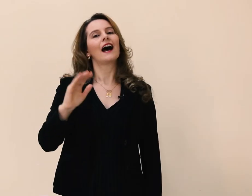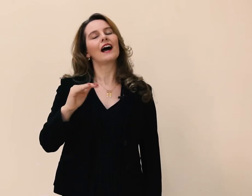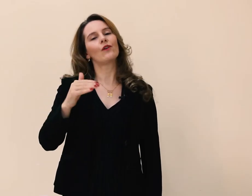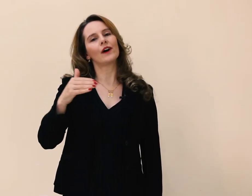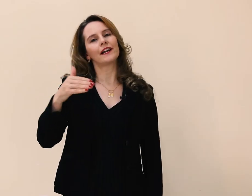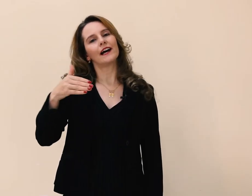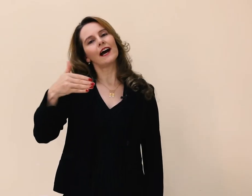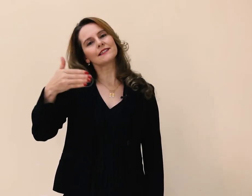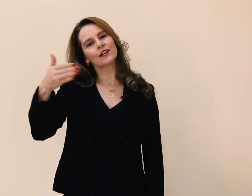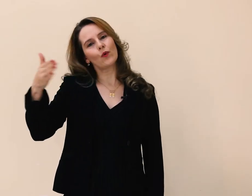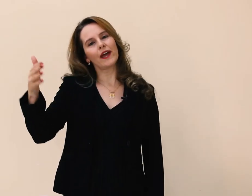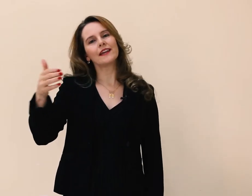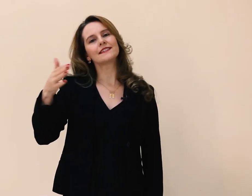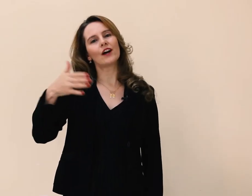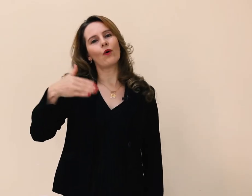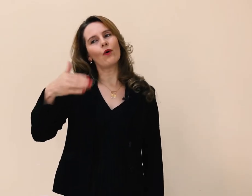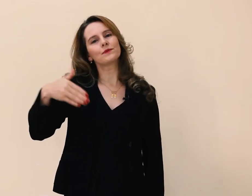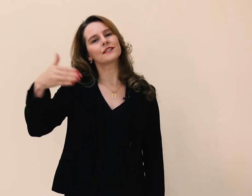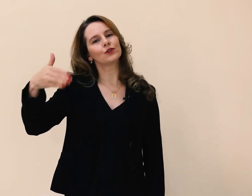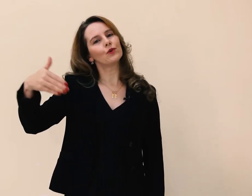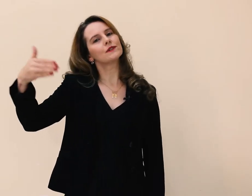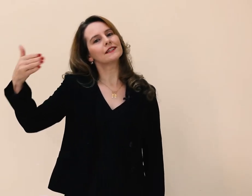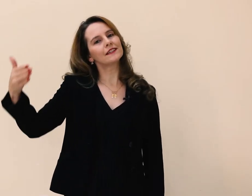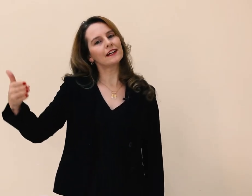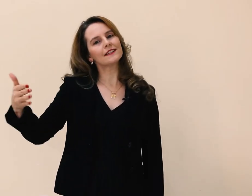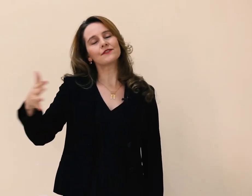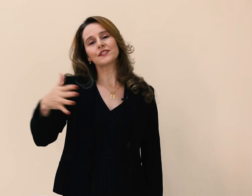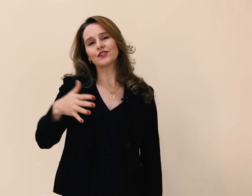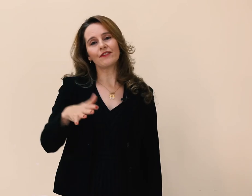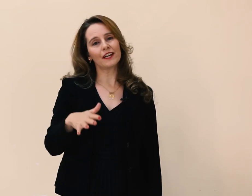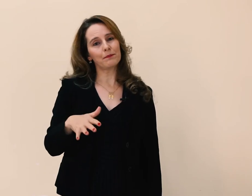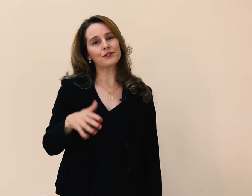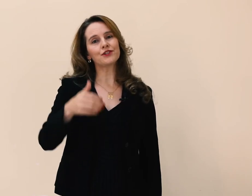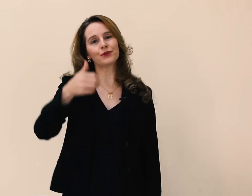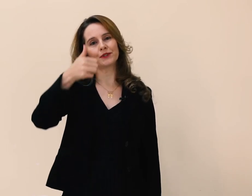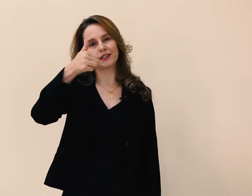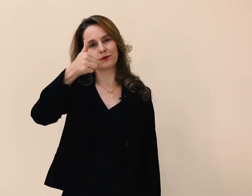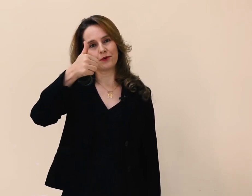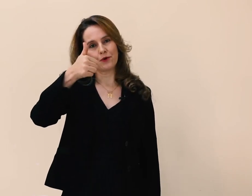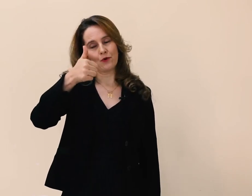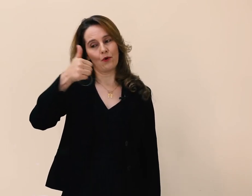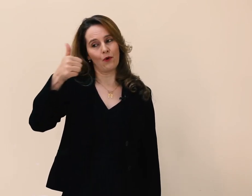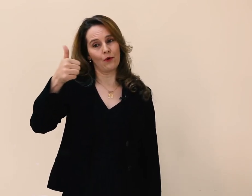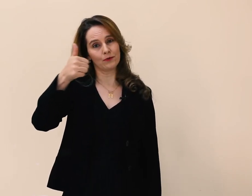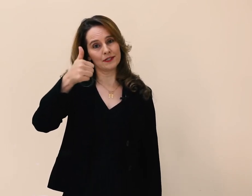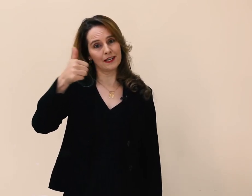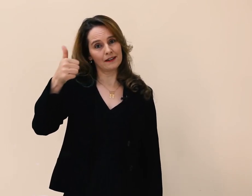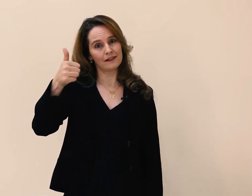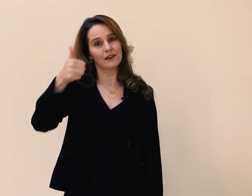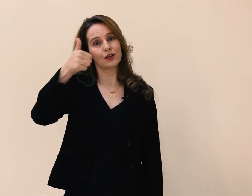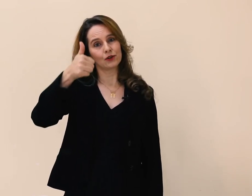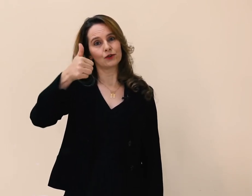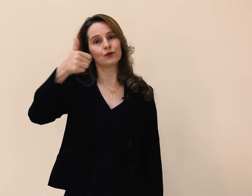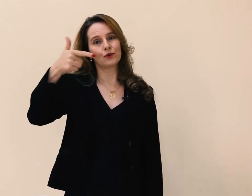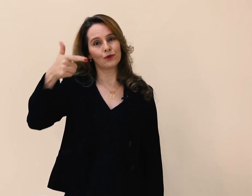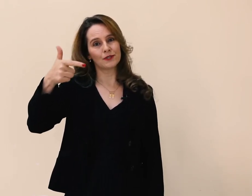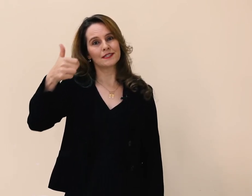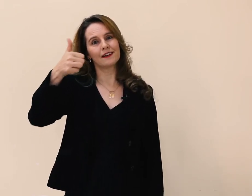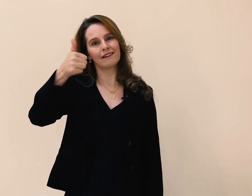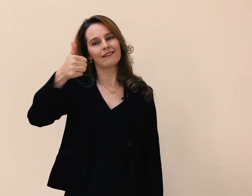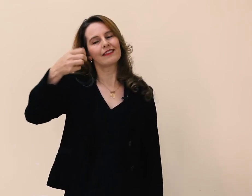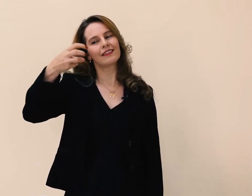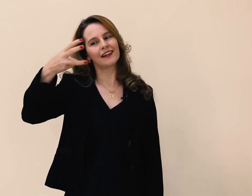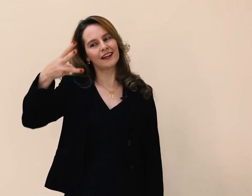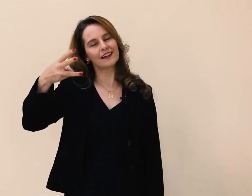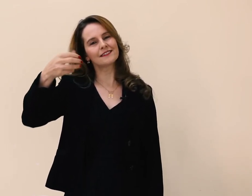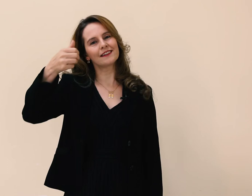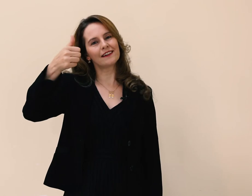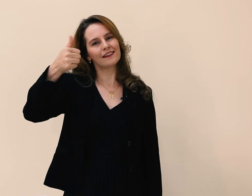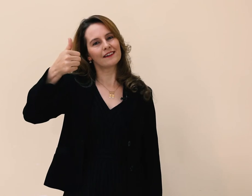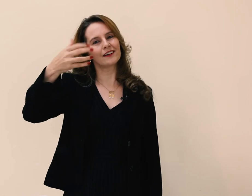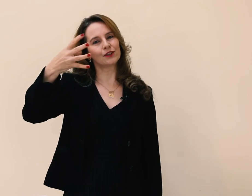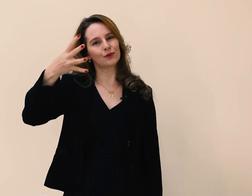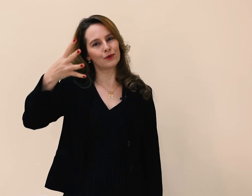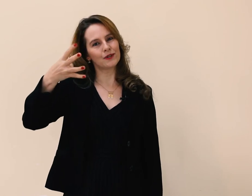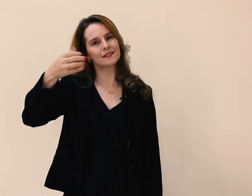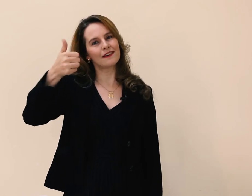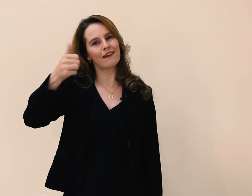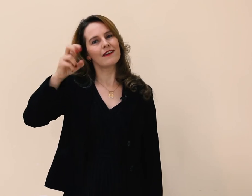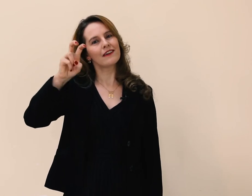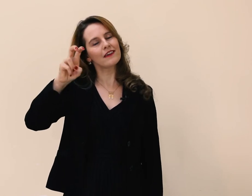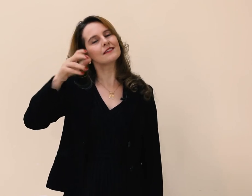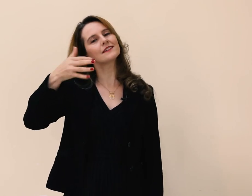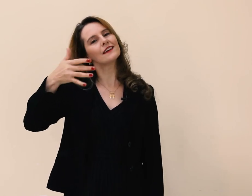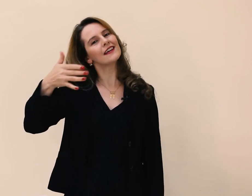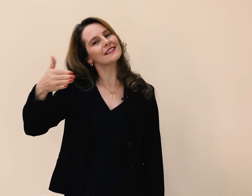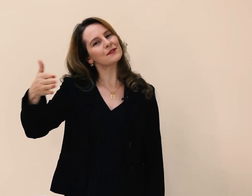Agora a sequência 11, 12, 13 você só vai repetindo então 11, 12, 13, 14, 15 e assim